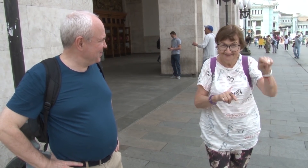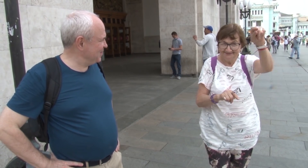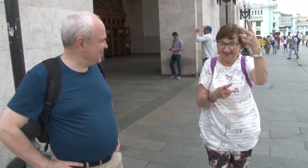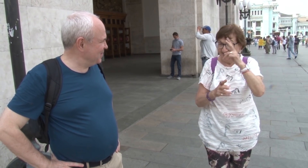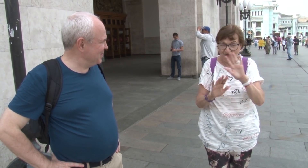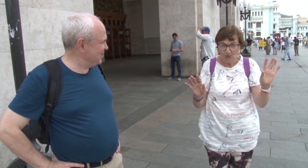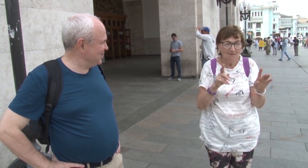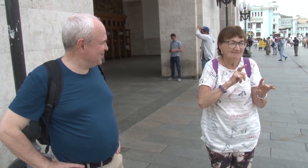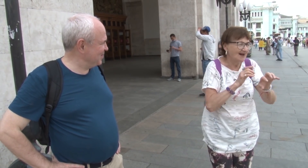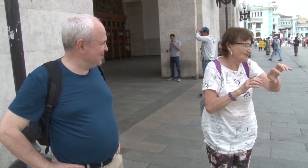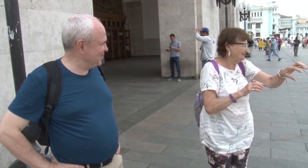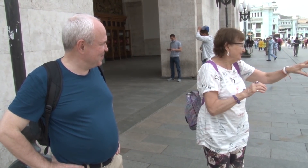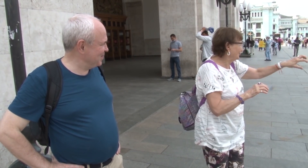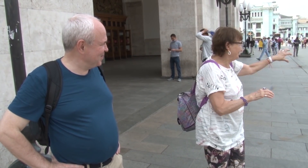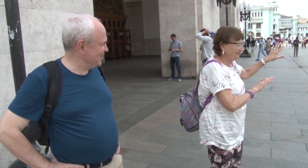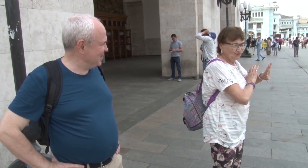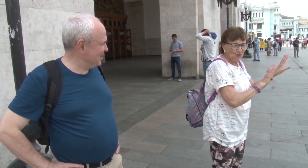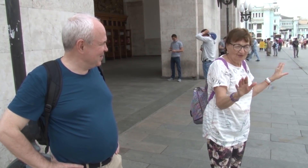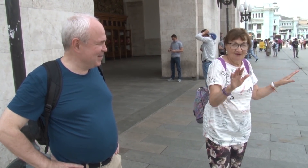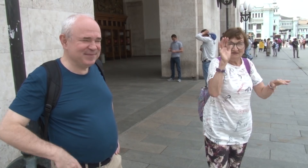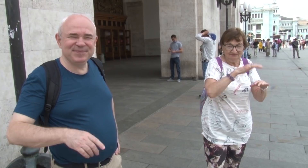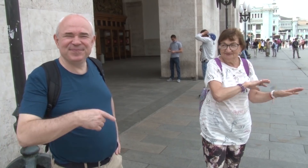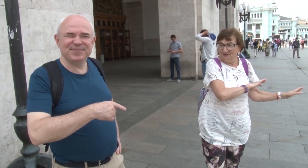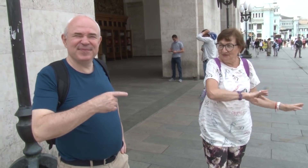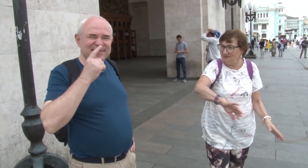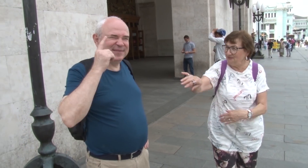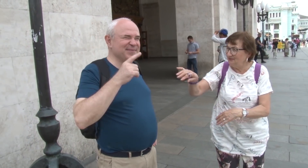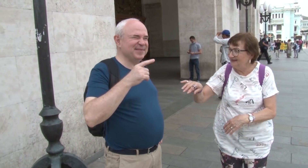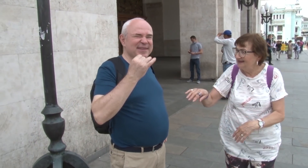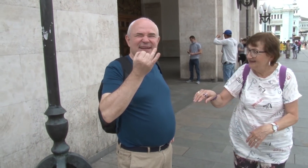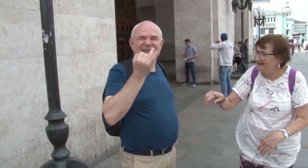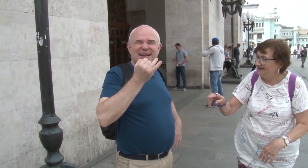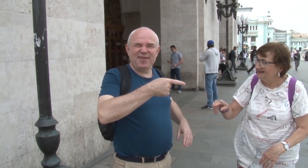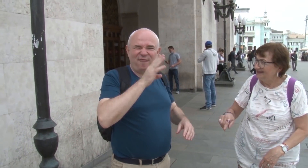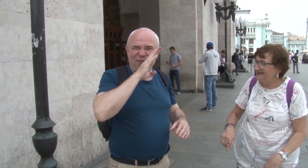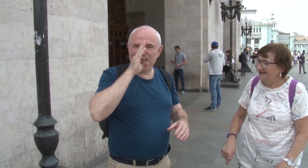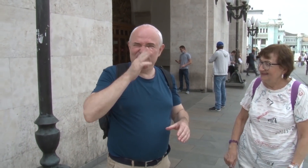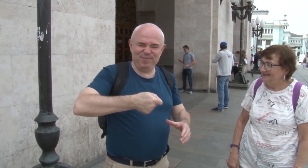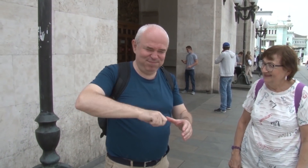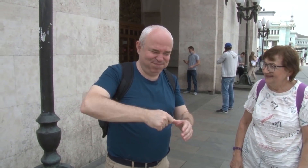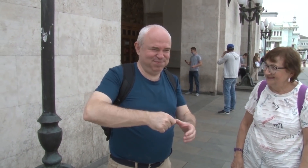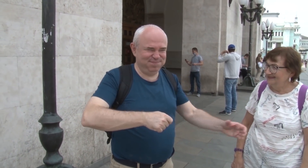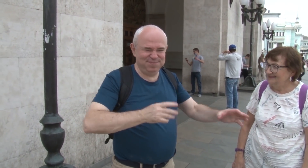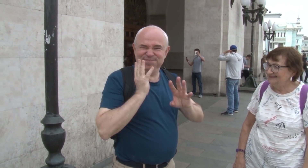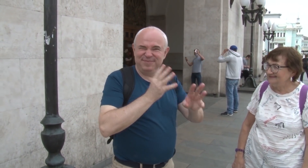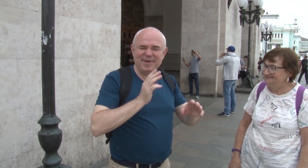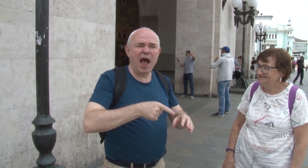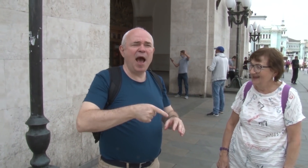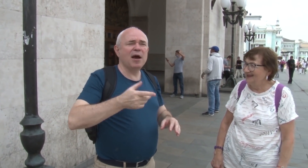в двух местах выстраивались очереди. Вечером все пустело. Интересно. Воду наливали в стакан и протягивали покупателю.